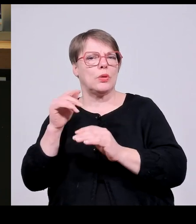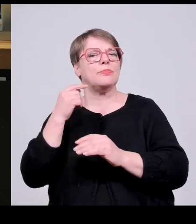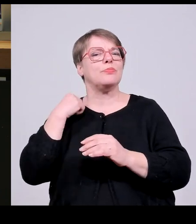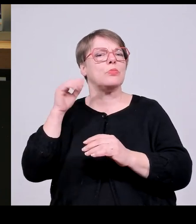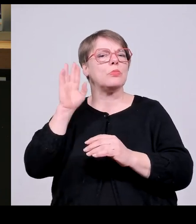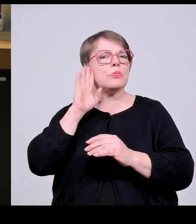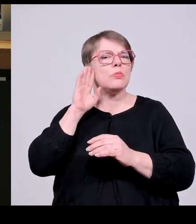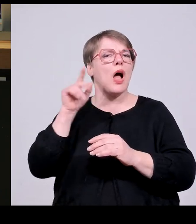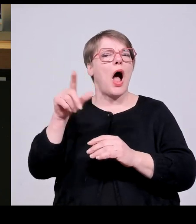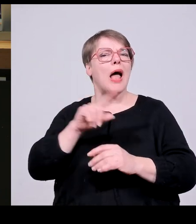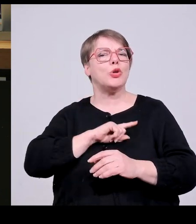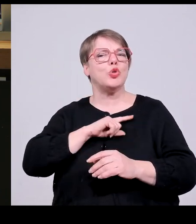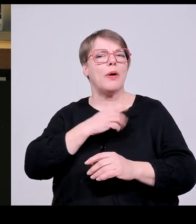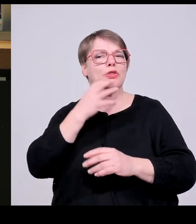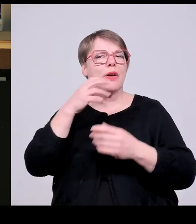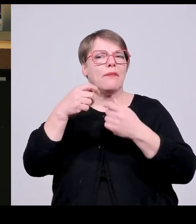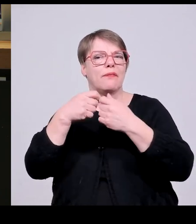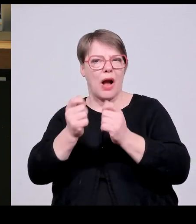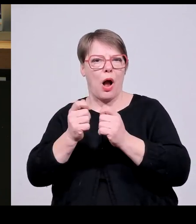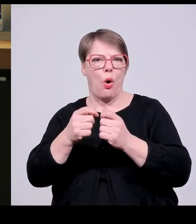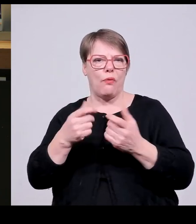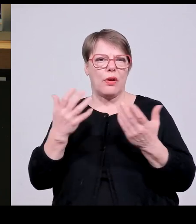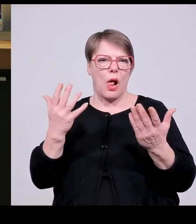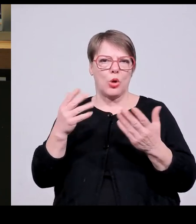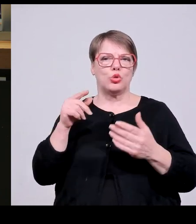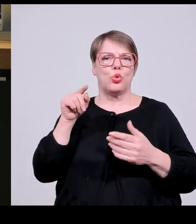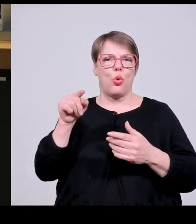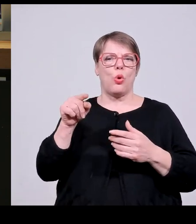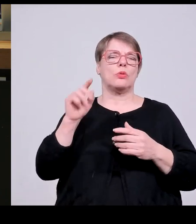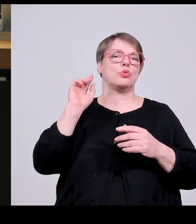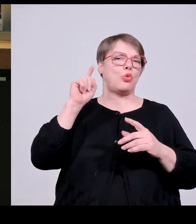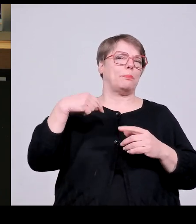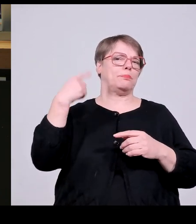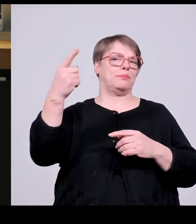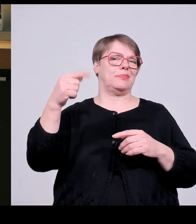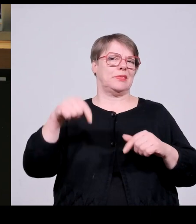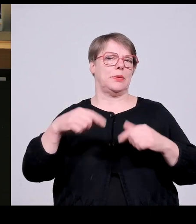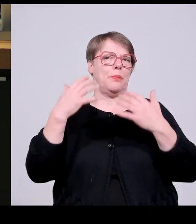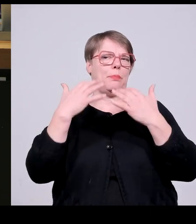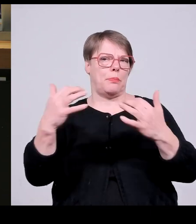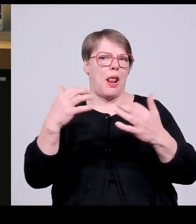ist es bei jeder Übernahme, bei jeder Firmen übernahmen Selbstverständlichkeit, dass man das KnowHow der